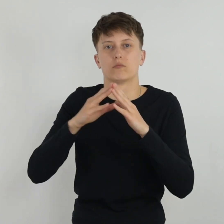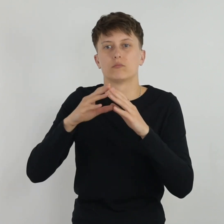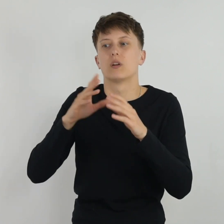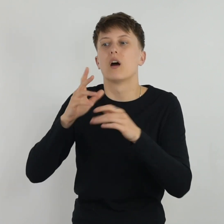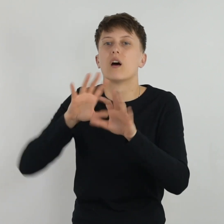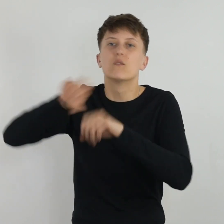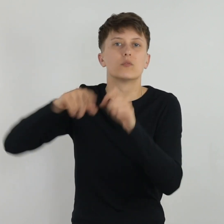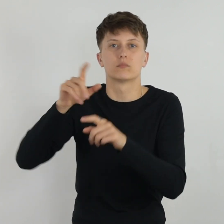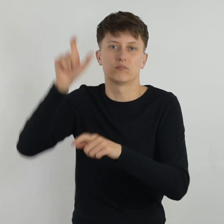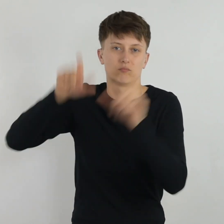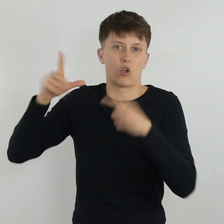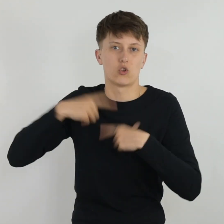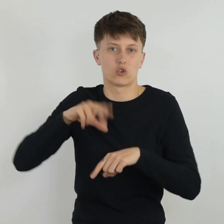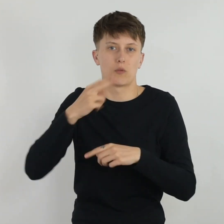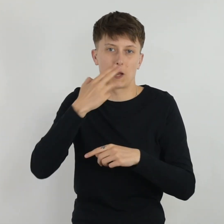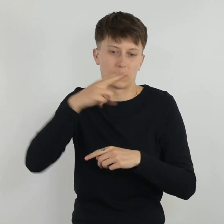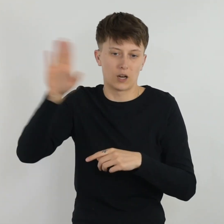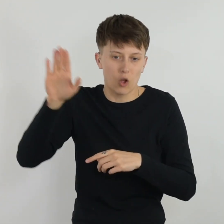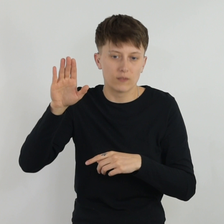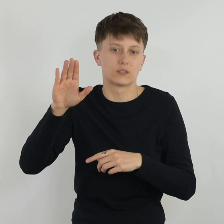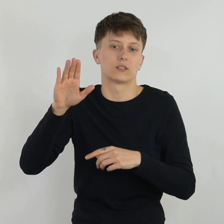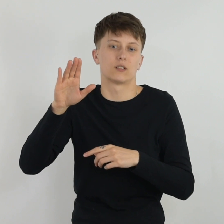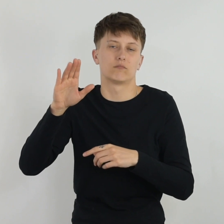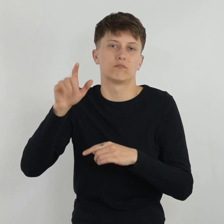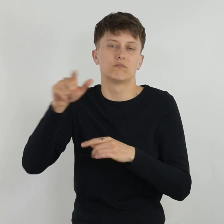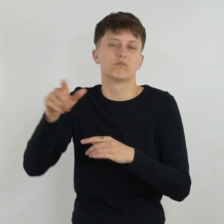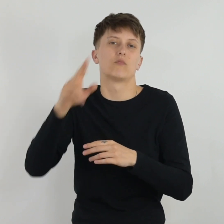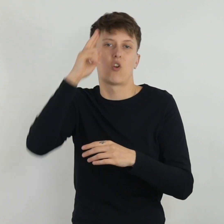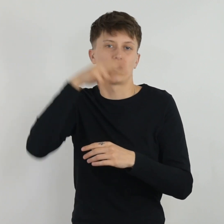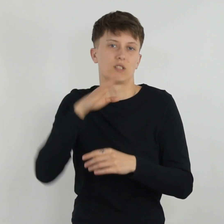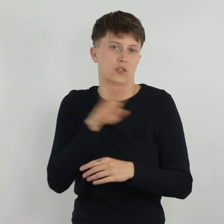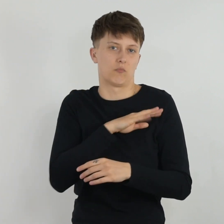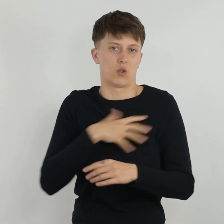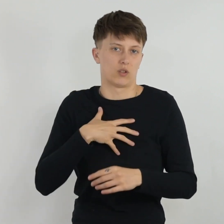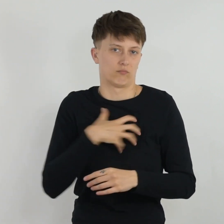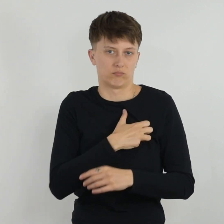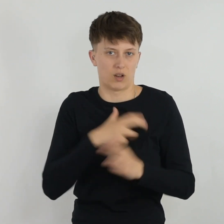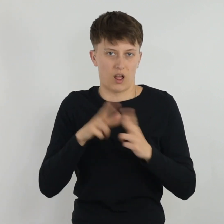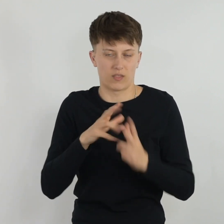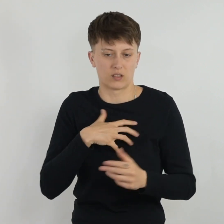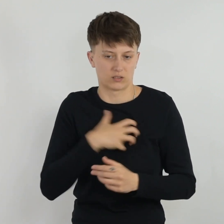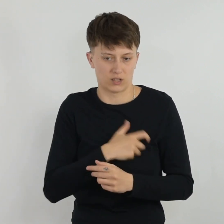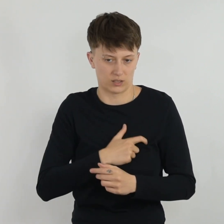przeprowadzanej przez hitlerowców zmarł na atak serca.